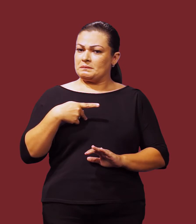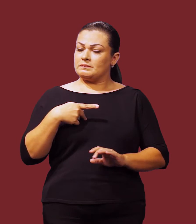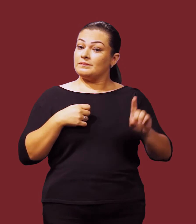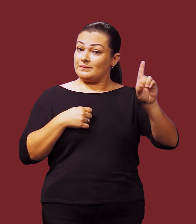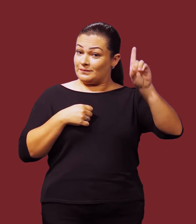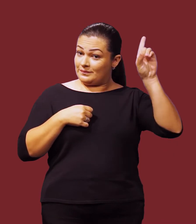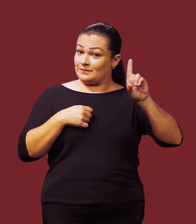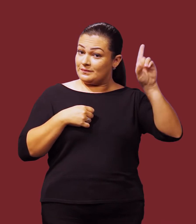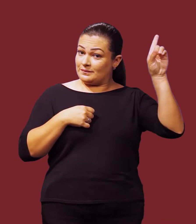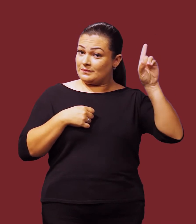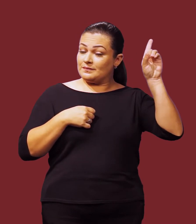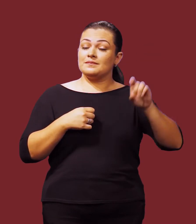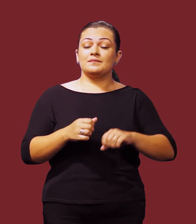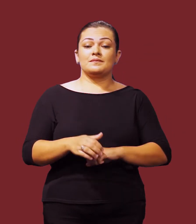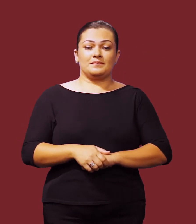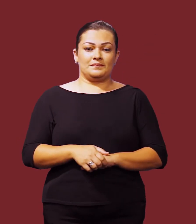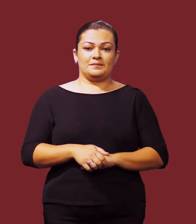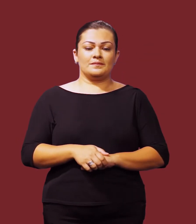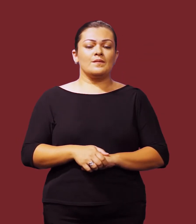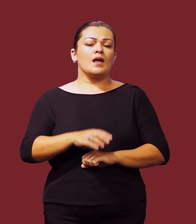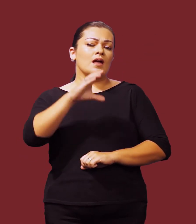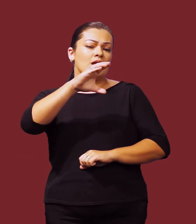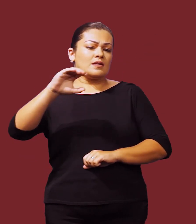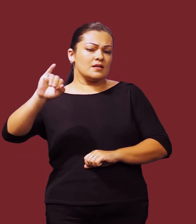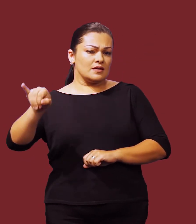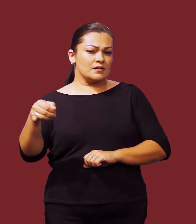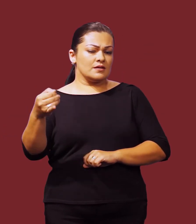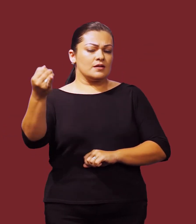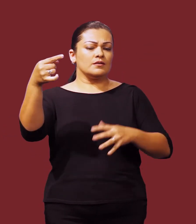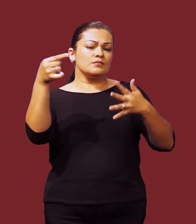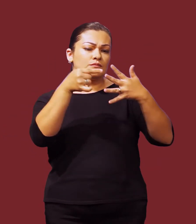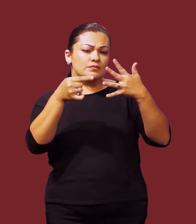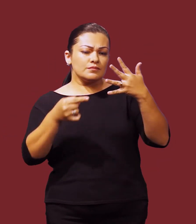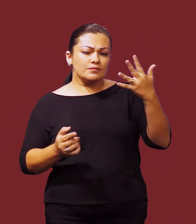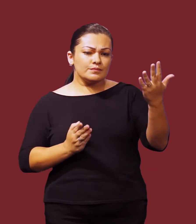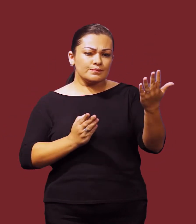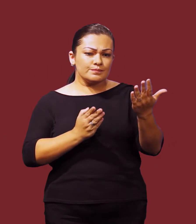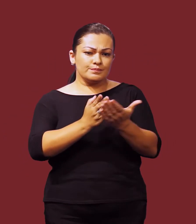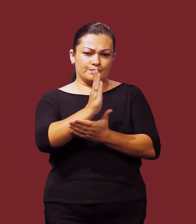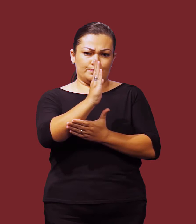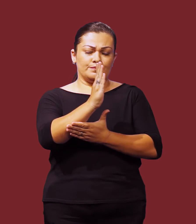Clica no card pra você assistir Nas comissões, o destaque vai pra CCJ.